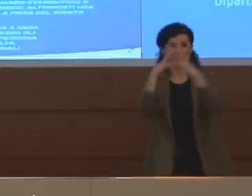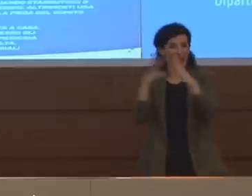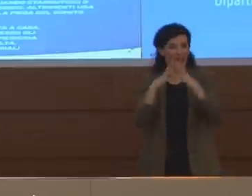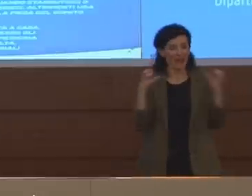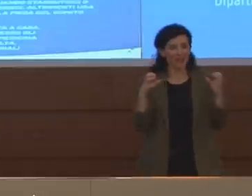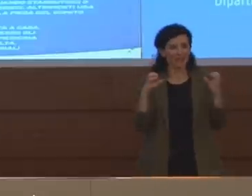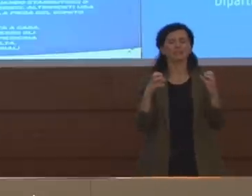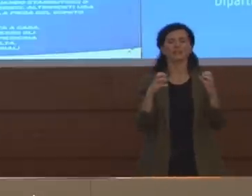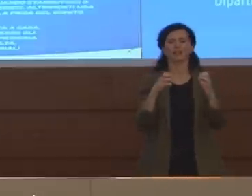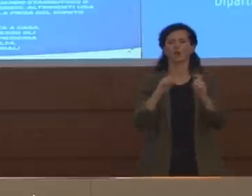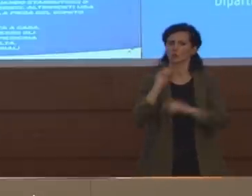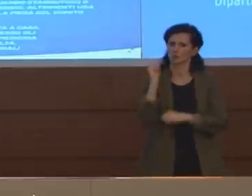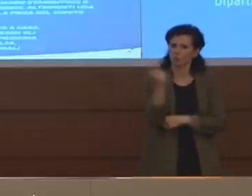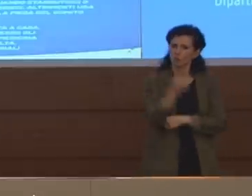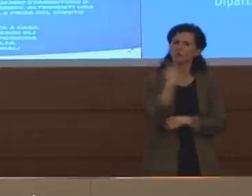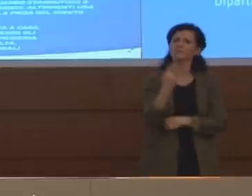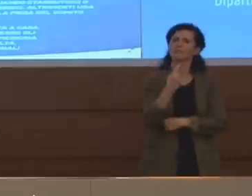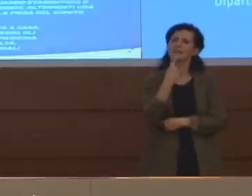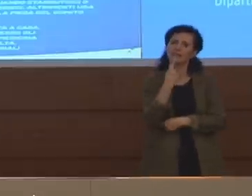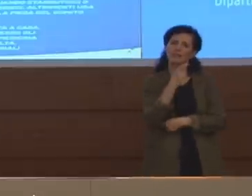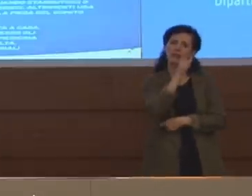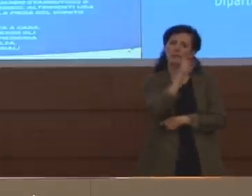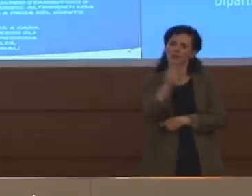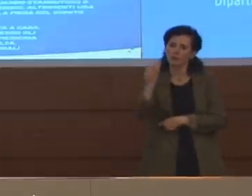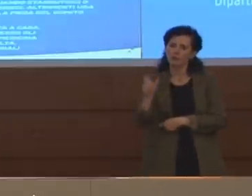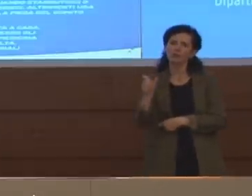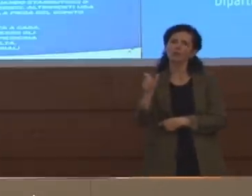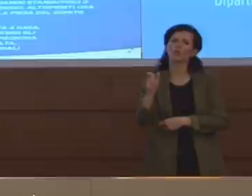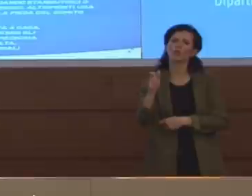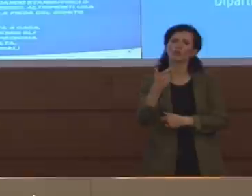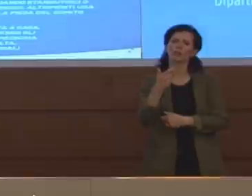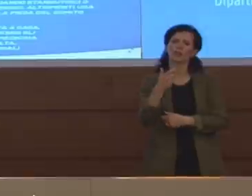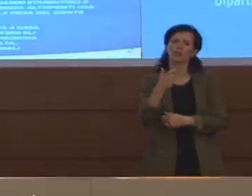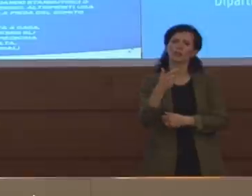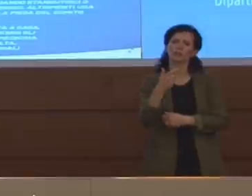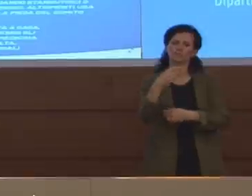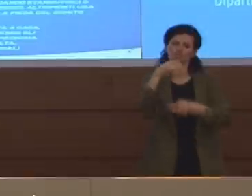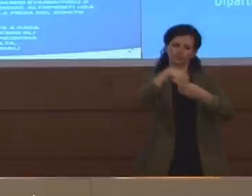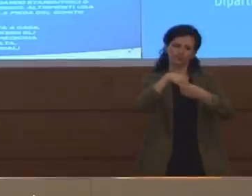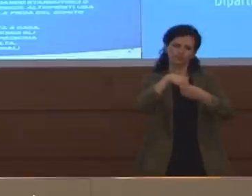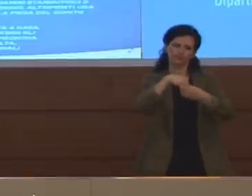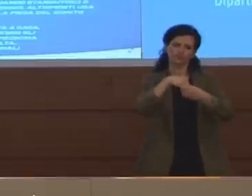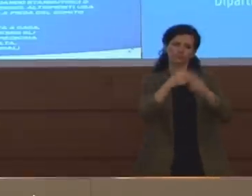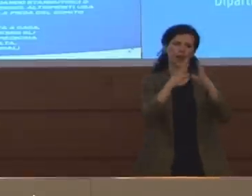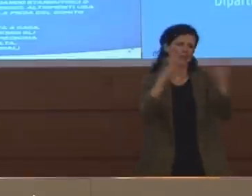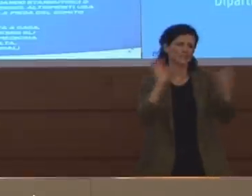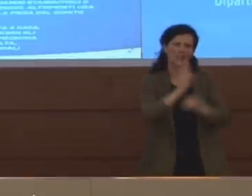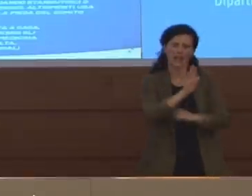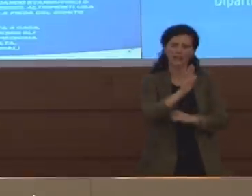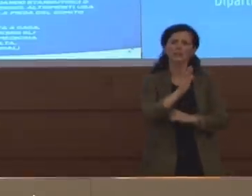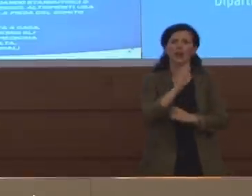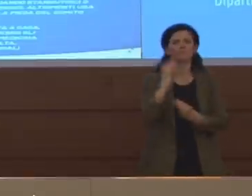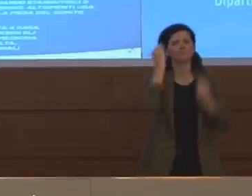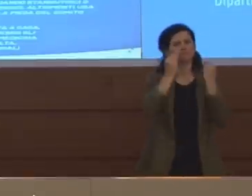che ritengono di avere dei test che rispondono esattamente a queste